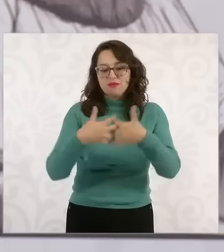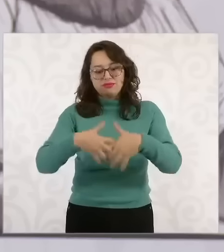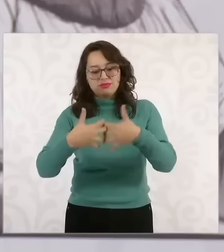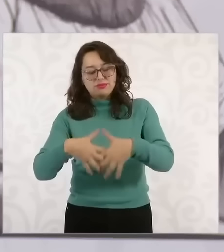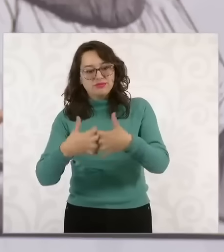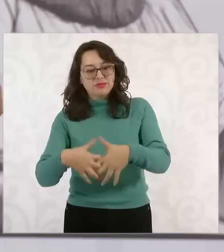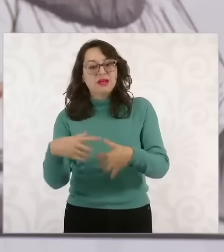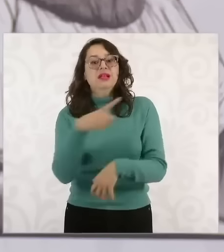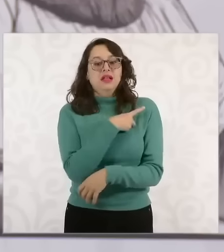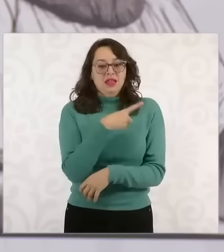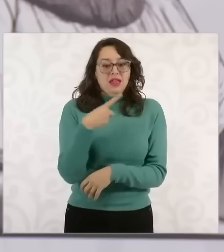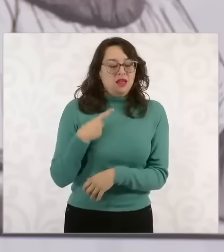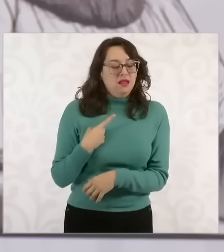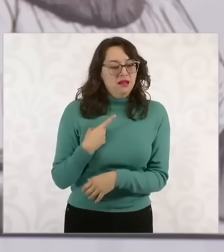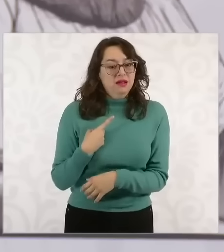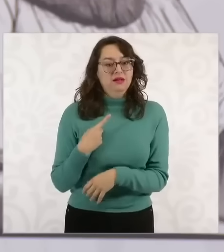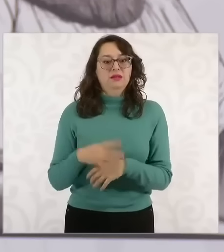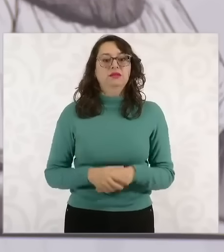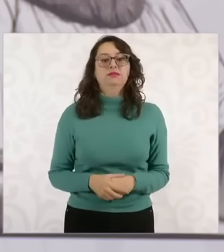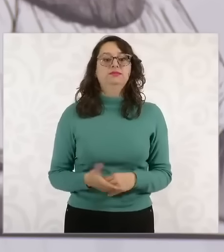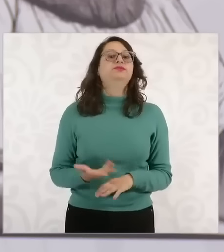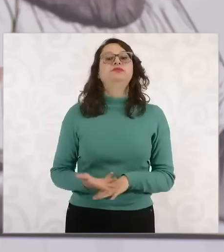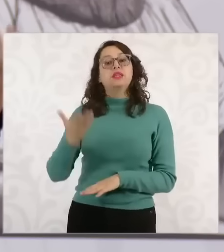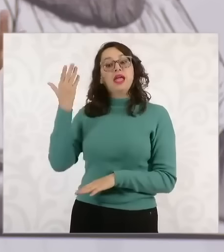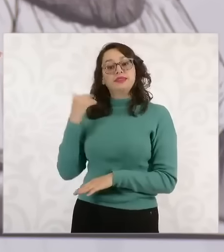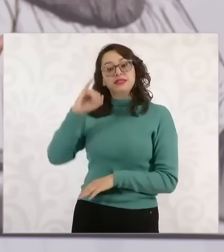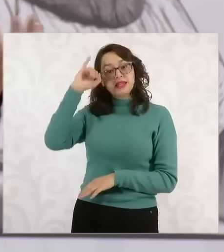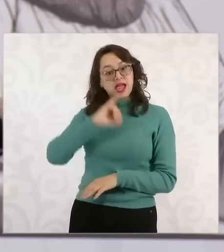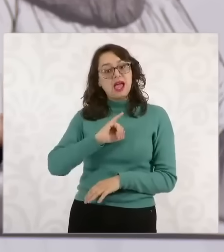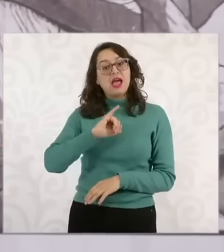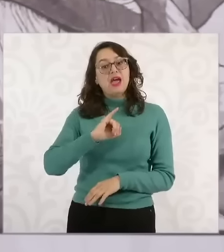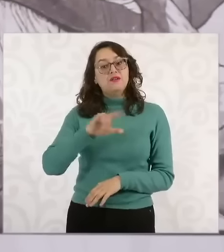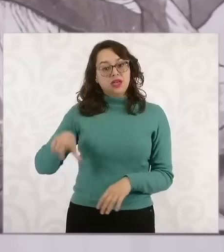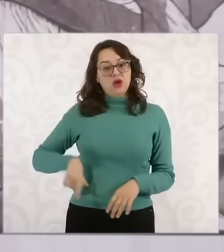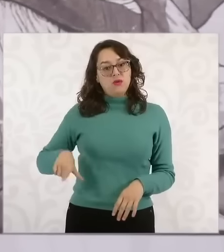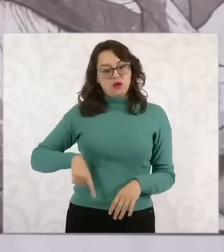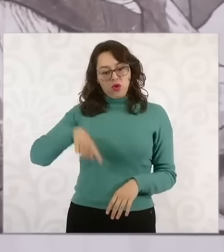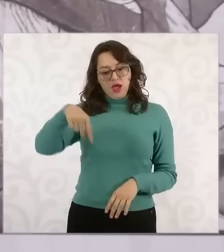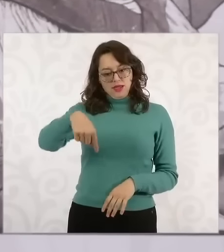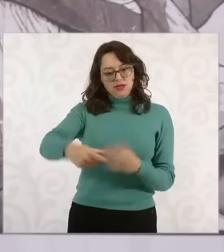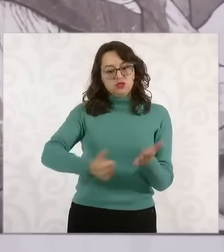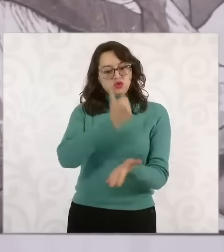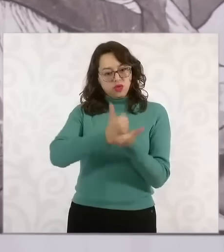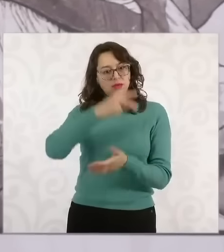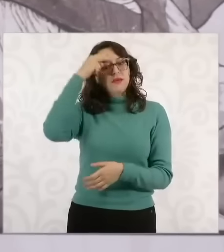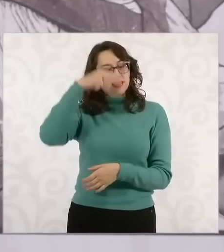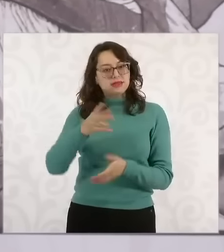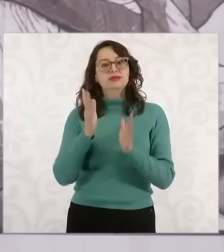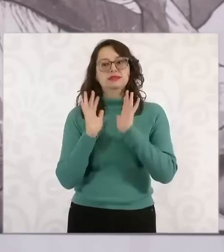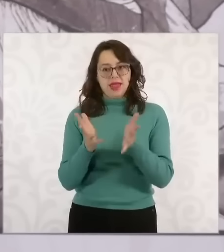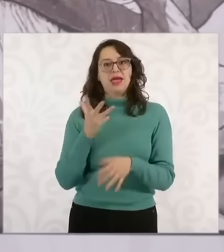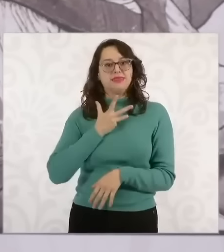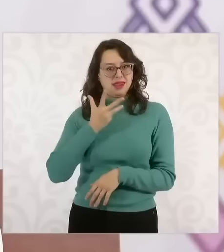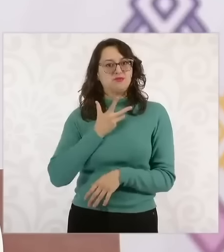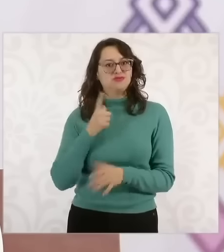Cuando fui jefa de gobierno hicimos eso para los sistemas de transporte público. tarjeta esta de